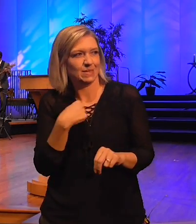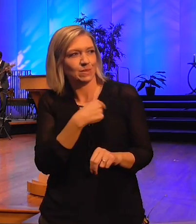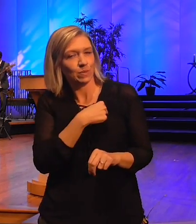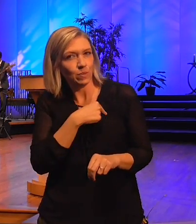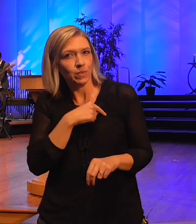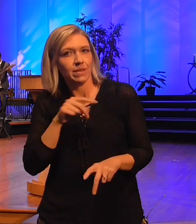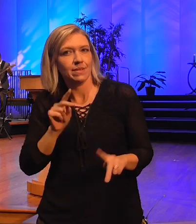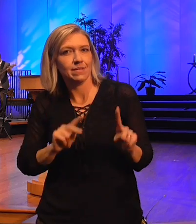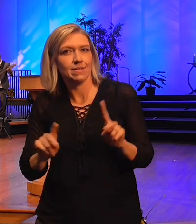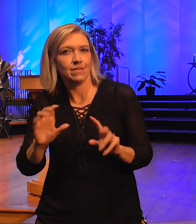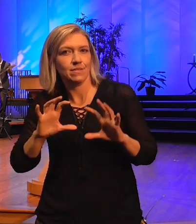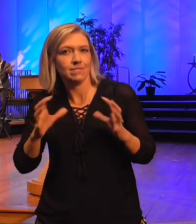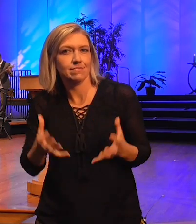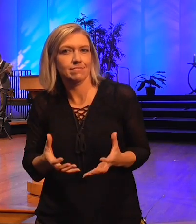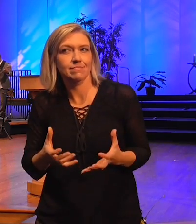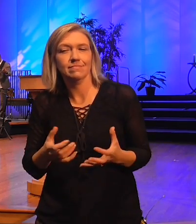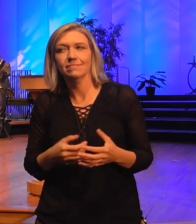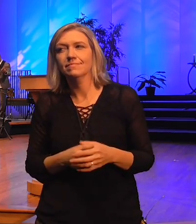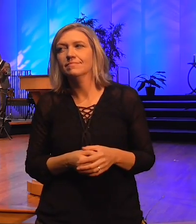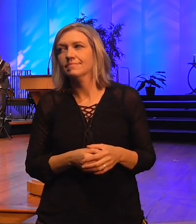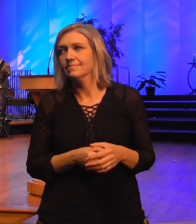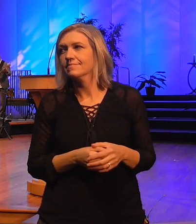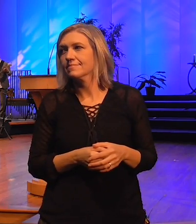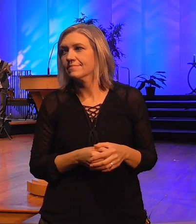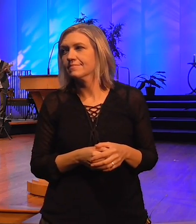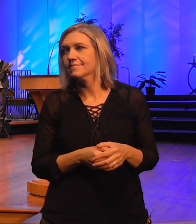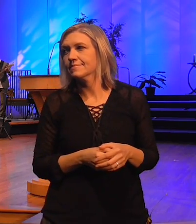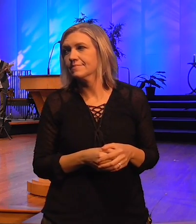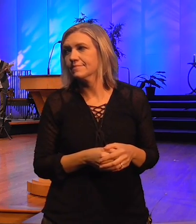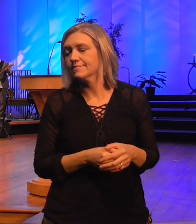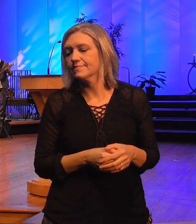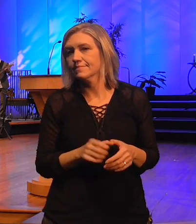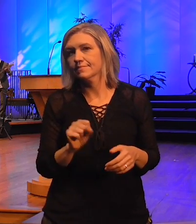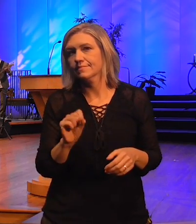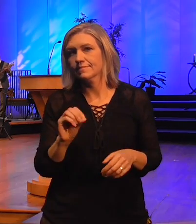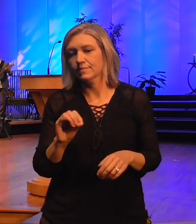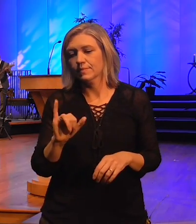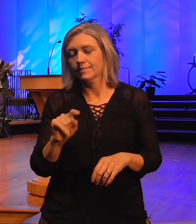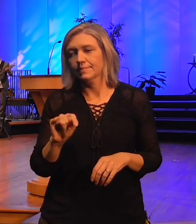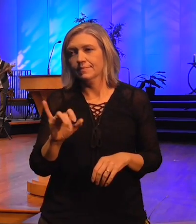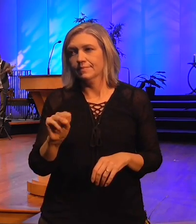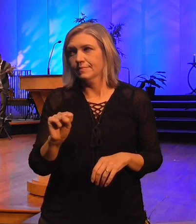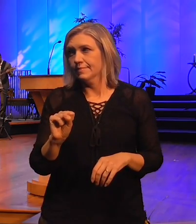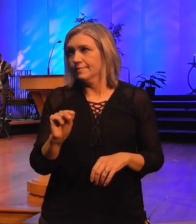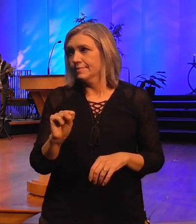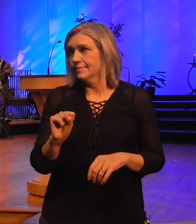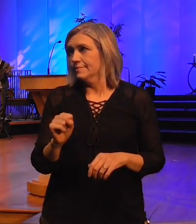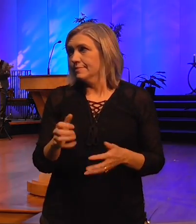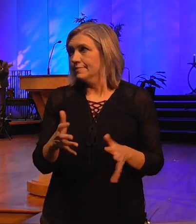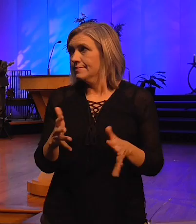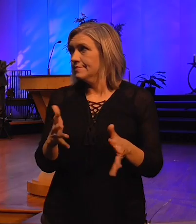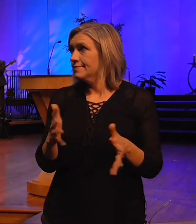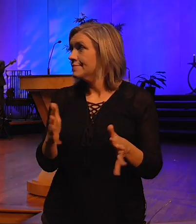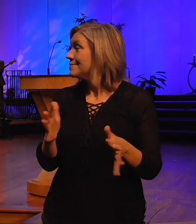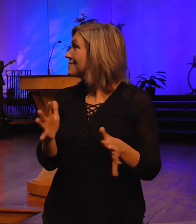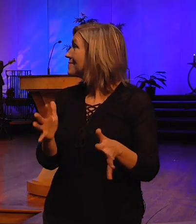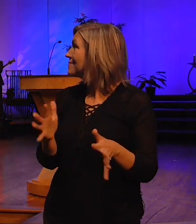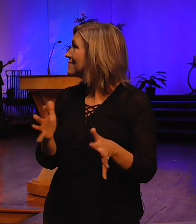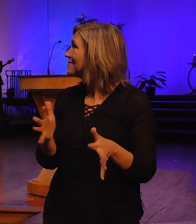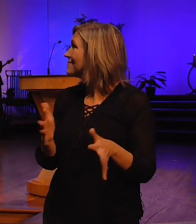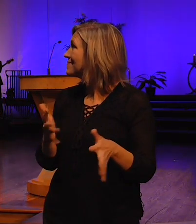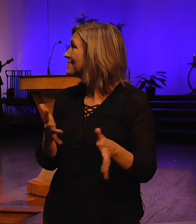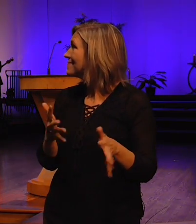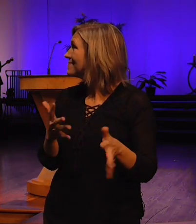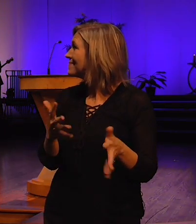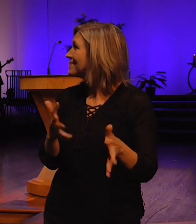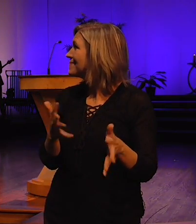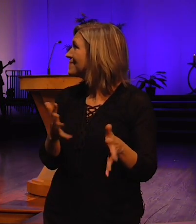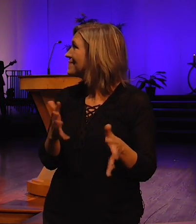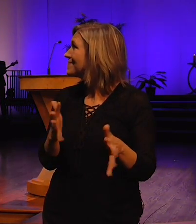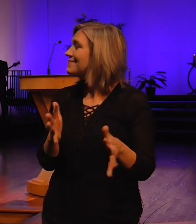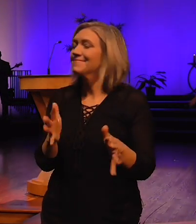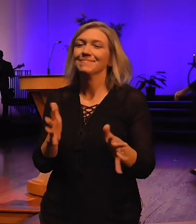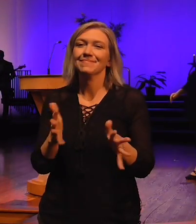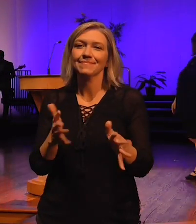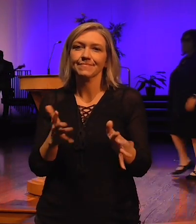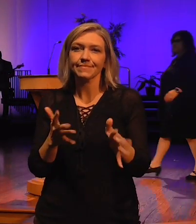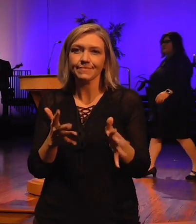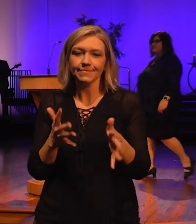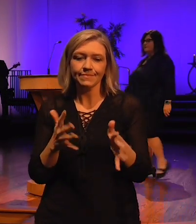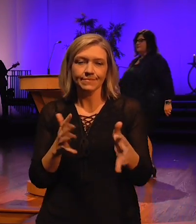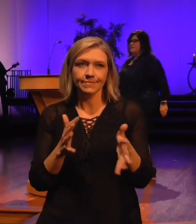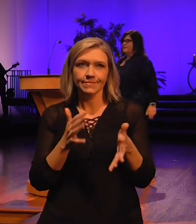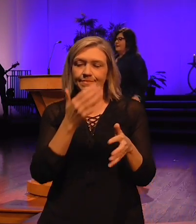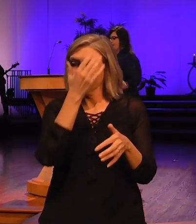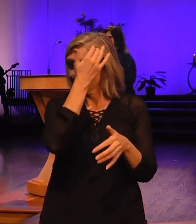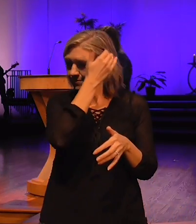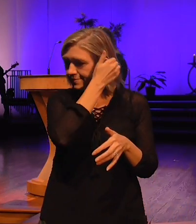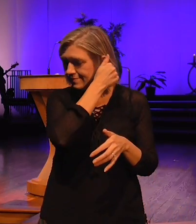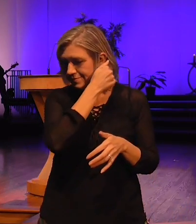así que